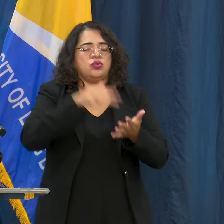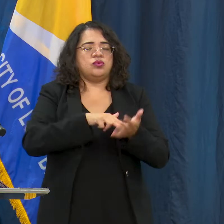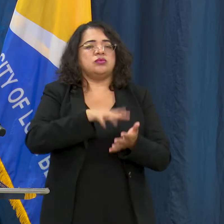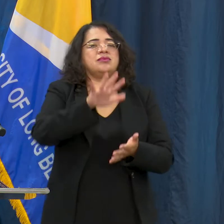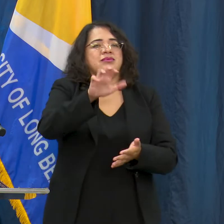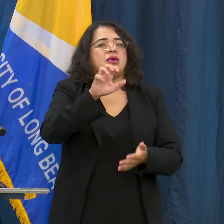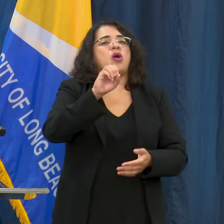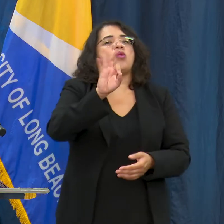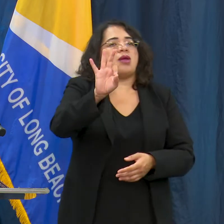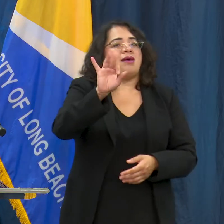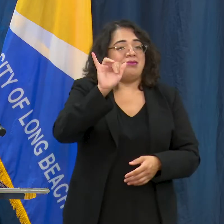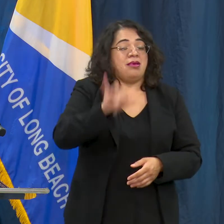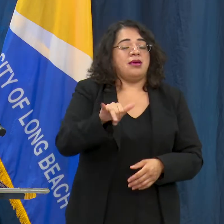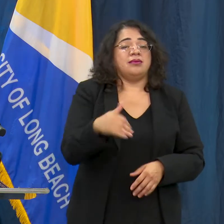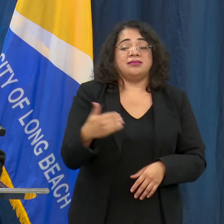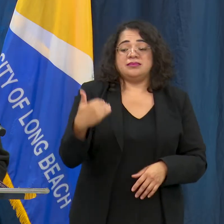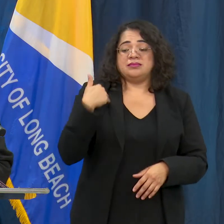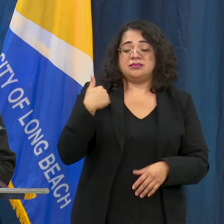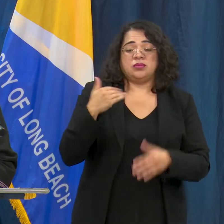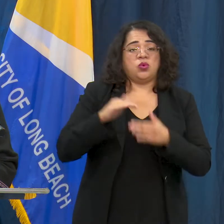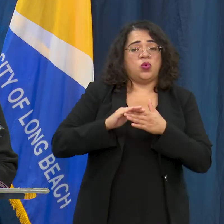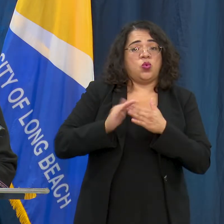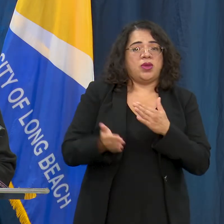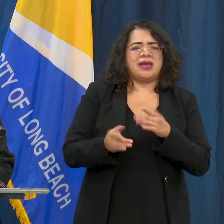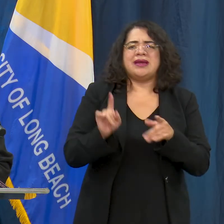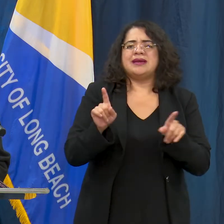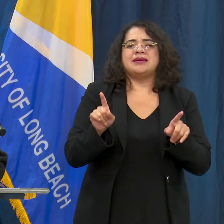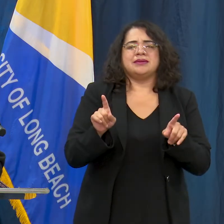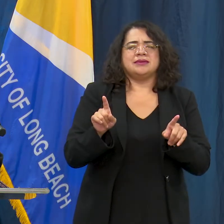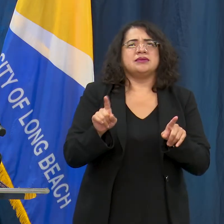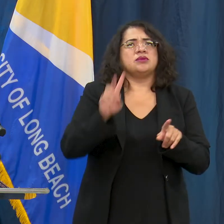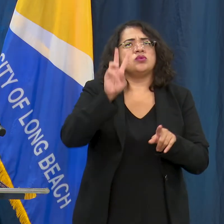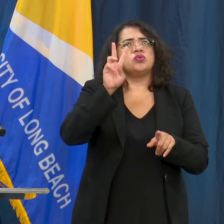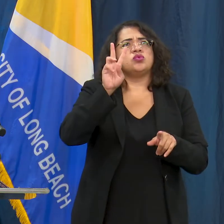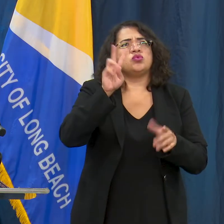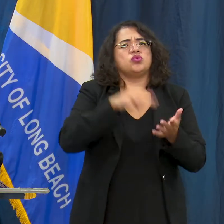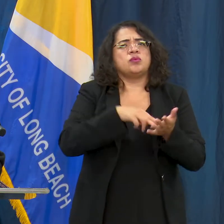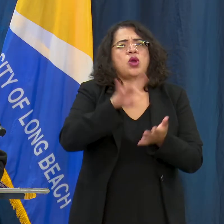pasada este mismo dia teníamos no nada más dos mil Ocho ciento so gentle yo